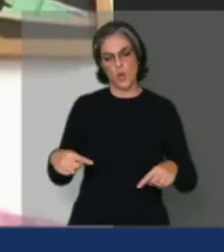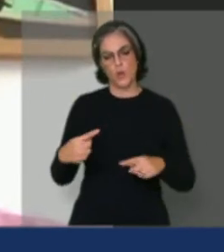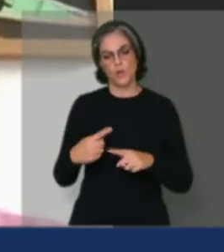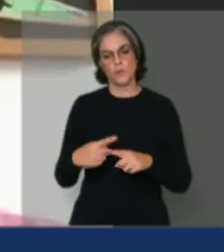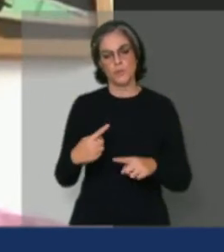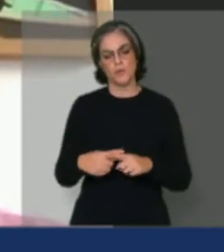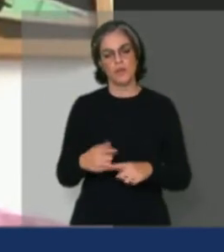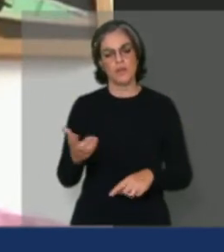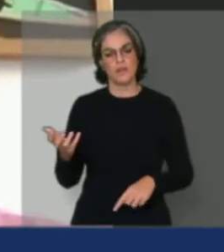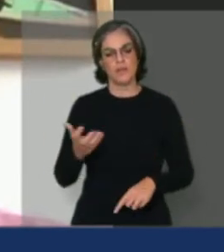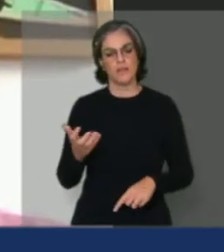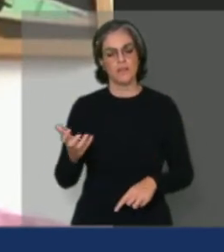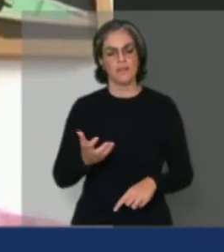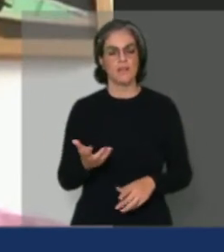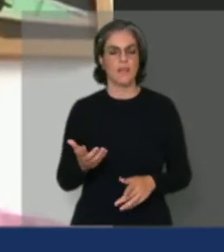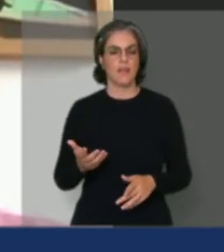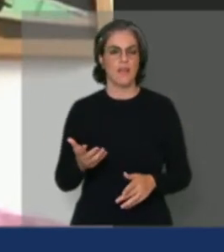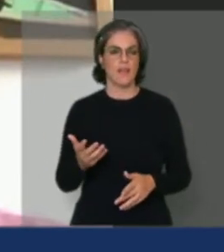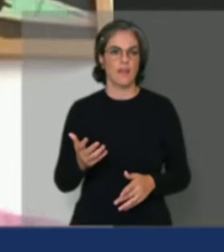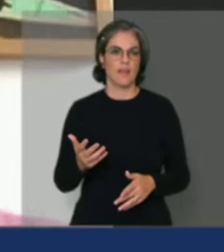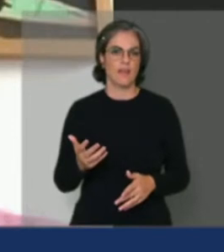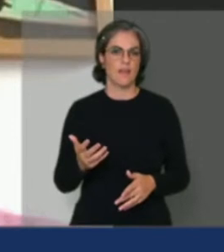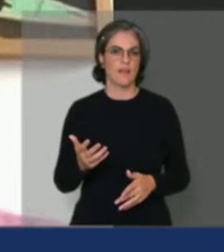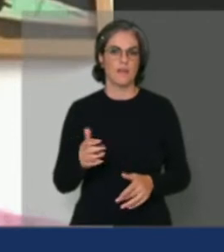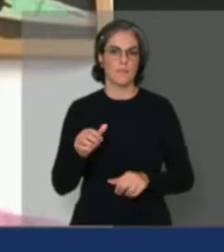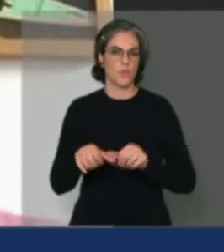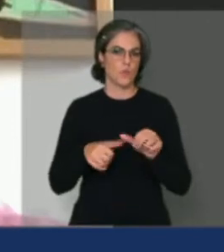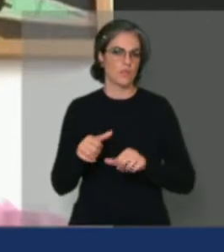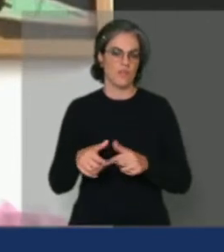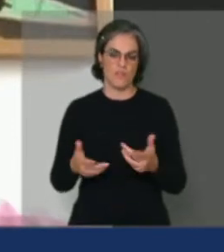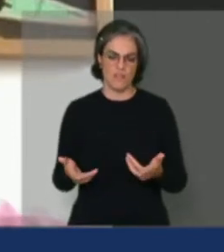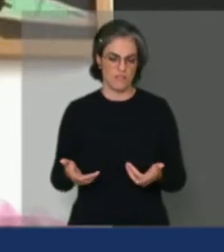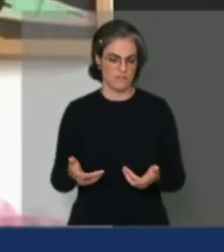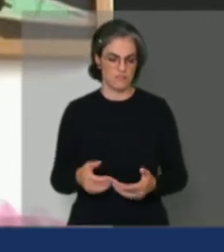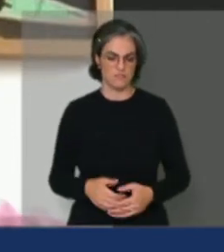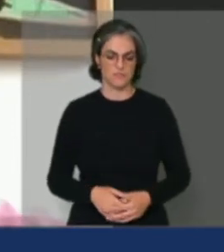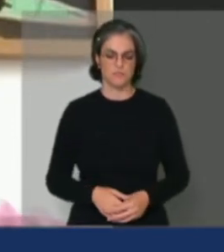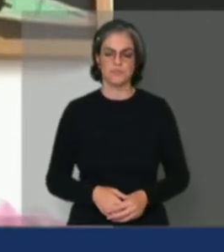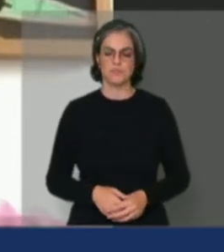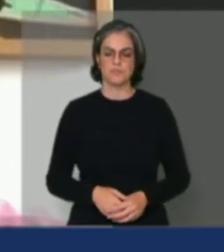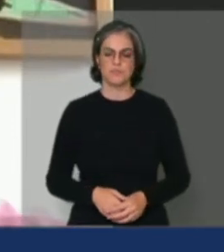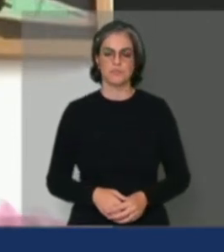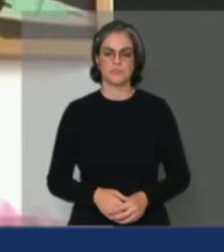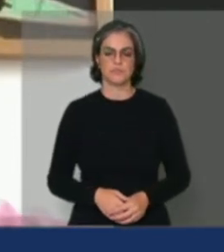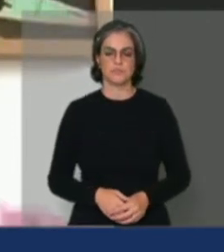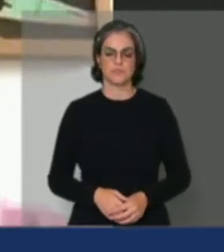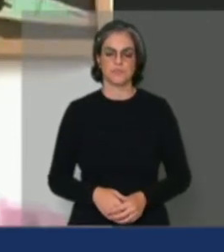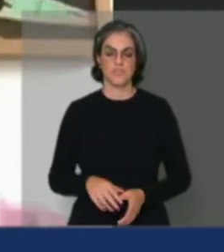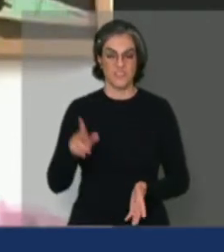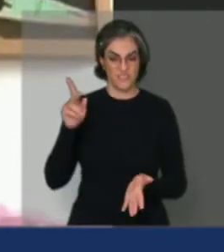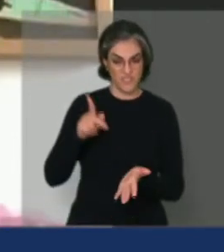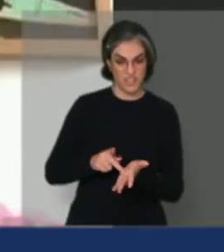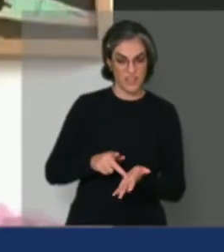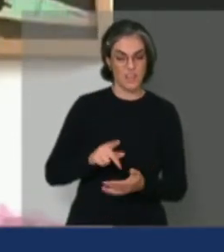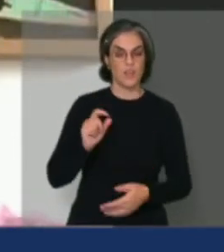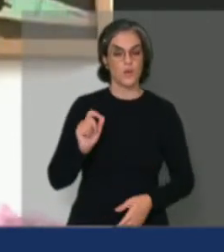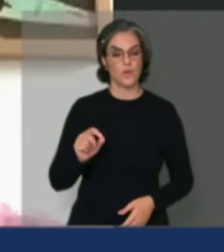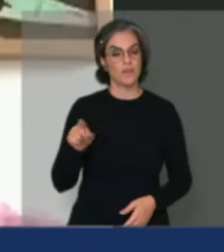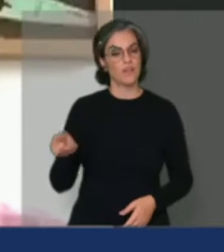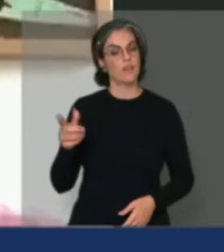POR QUE QUEREM STAERAM STEIRAM NESTE ASSUNTO PORQUE NO FUNDO NO FUNDO, . [INTERMITÊNCIA DE ÁUDIO] PORQUE NO FUNDO NO FUNDO, NÃO QUEREM A DEMOCRACIA SER FORTE E FIRME